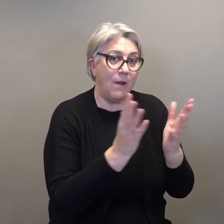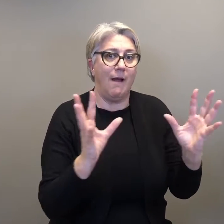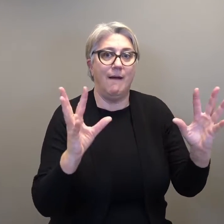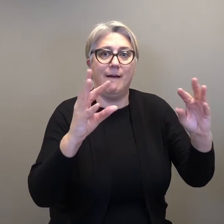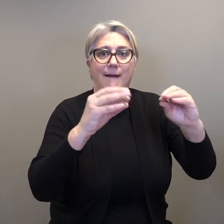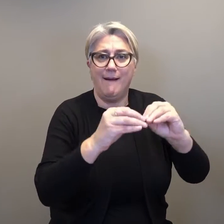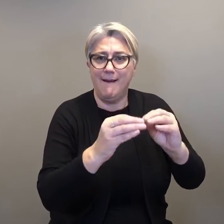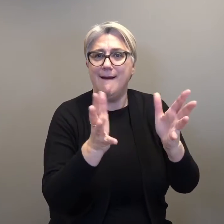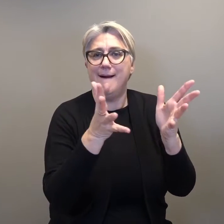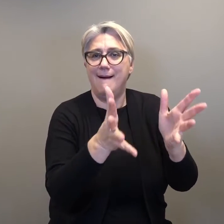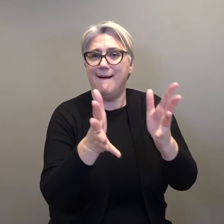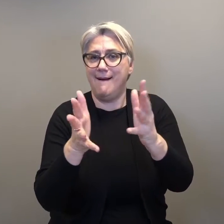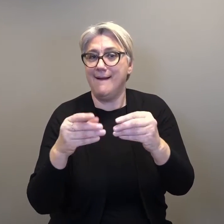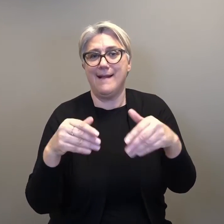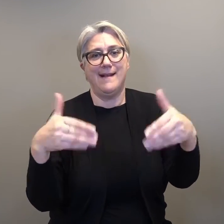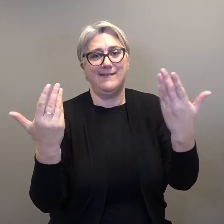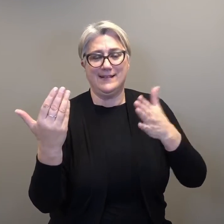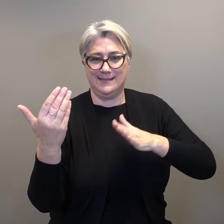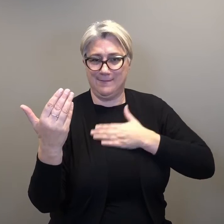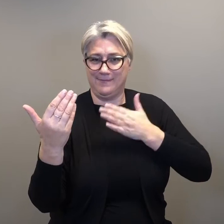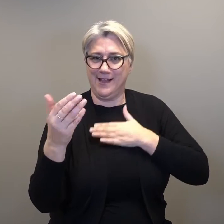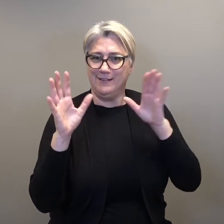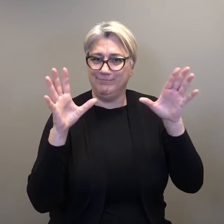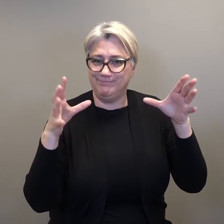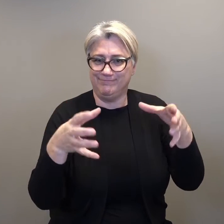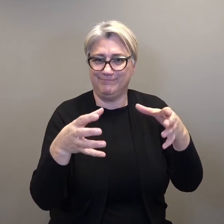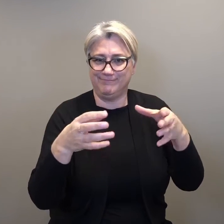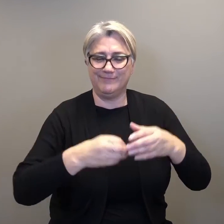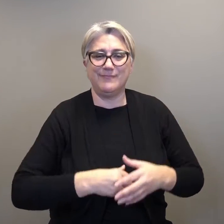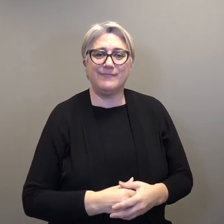til að spjalla saman eða gera eitthvað skemmtileg.